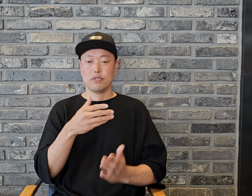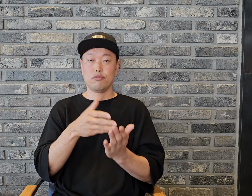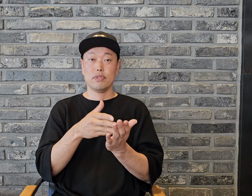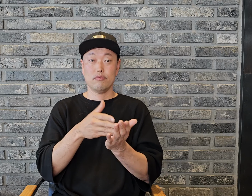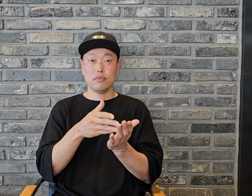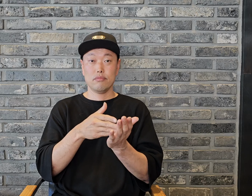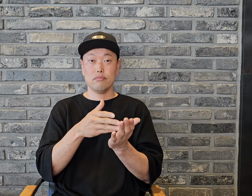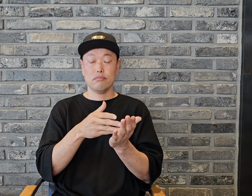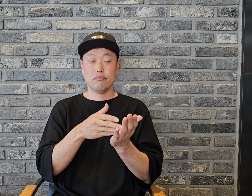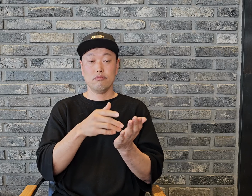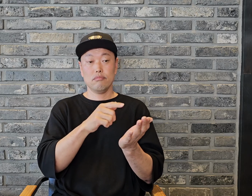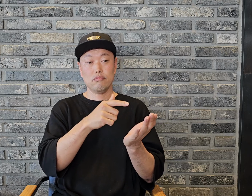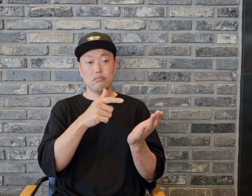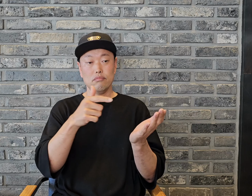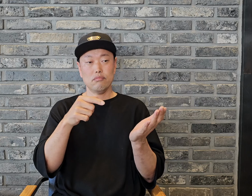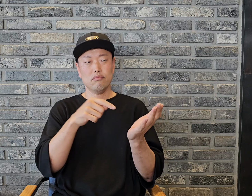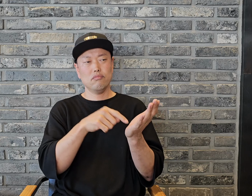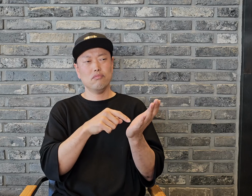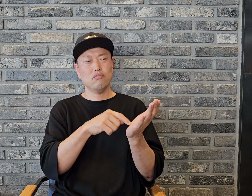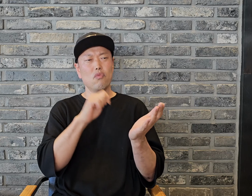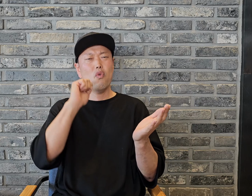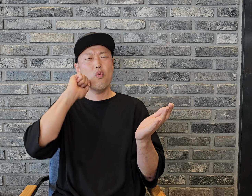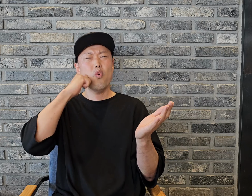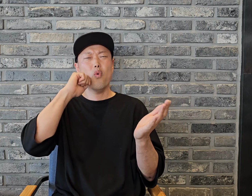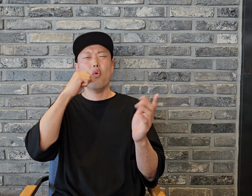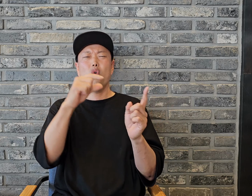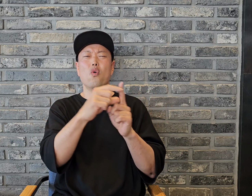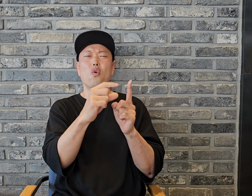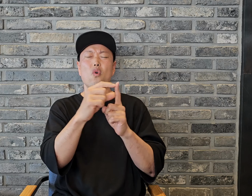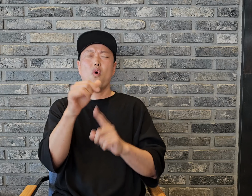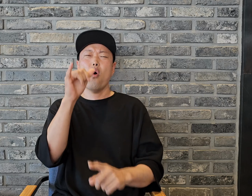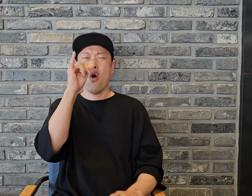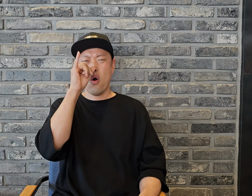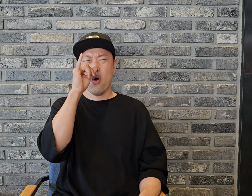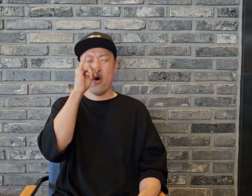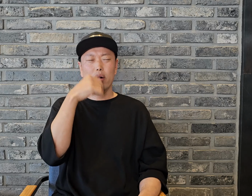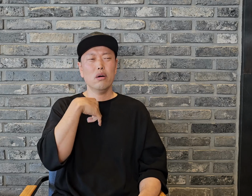Si miras noticias, revistas, artículos, etc., es demasiado difícil. Las palabras son difíciles.